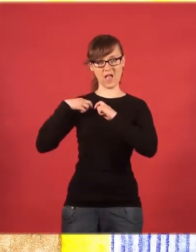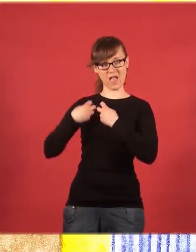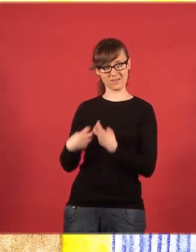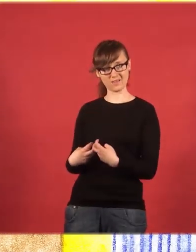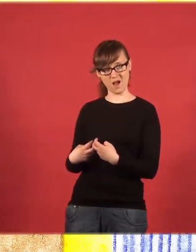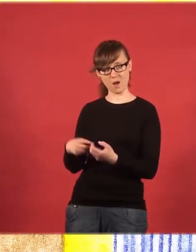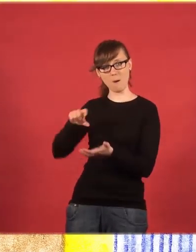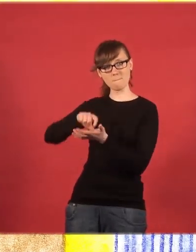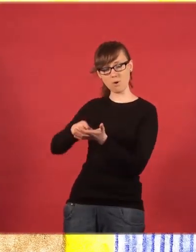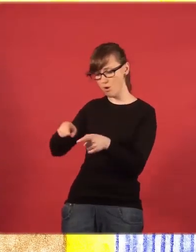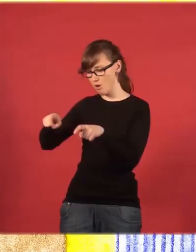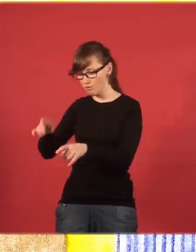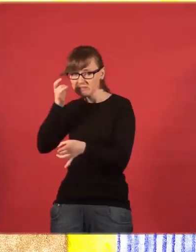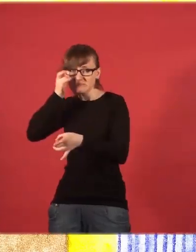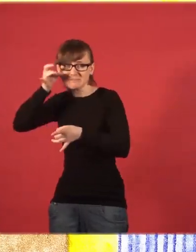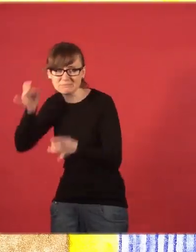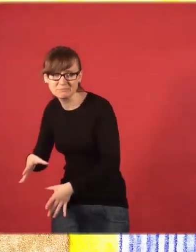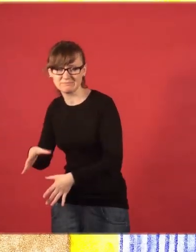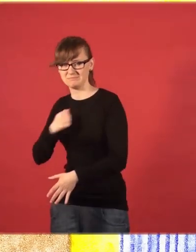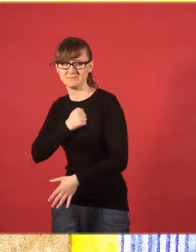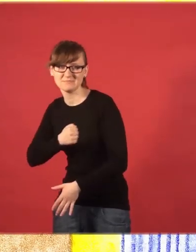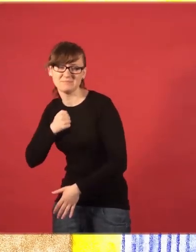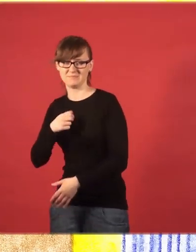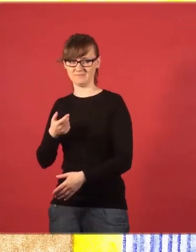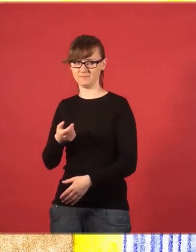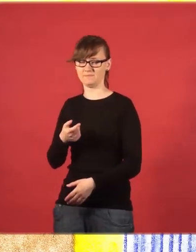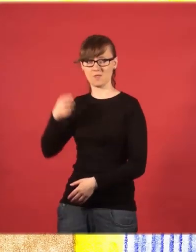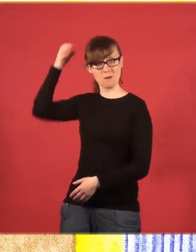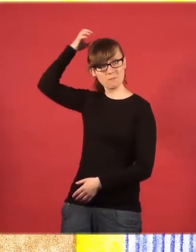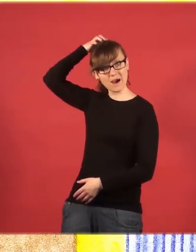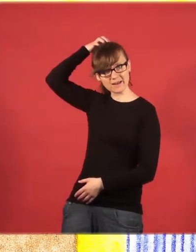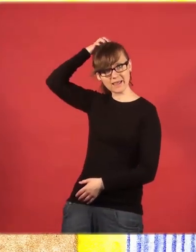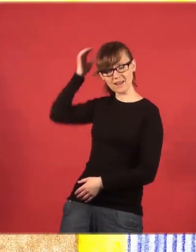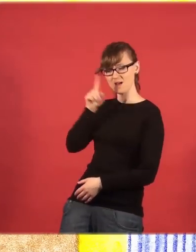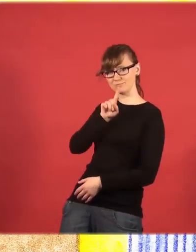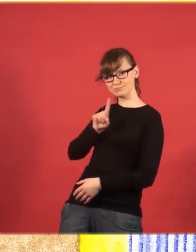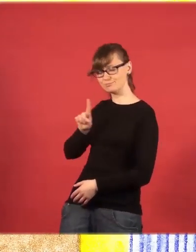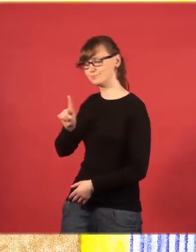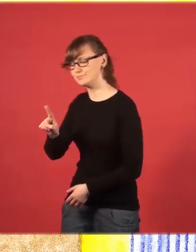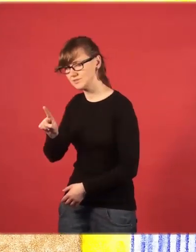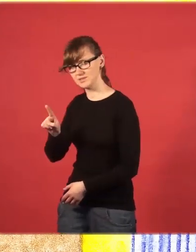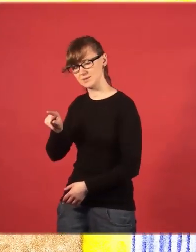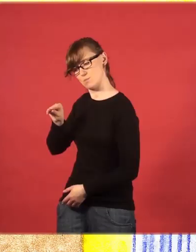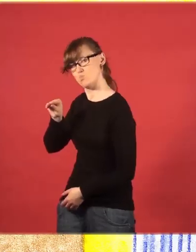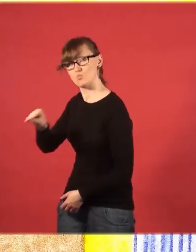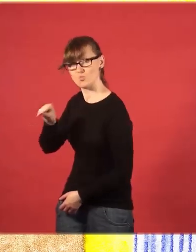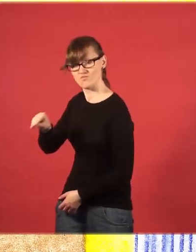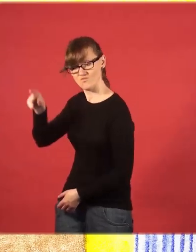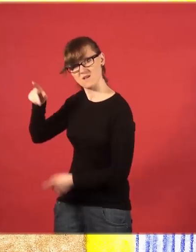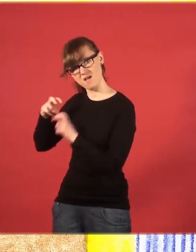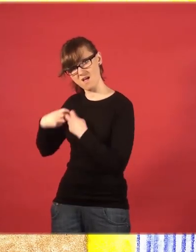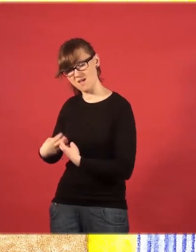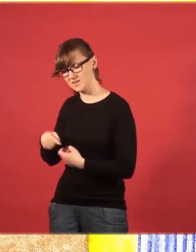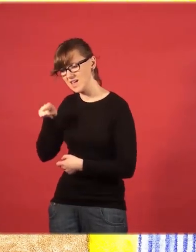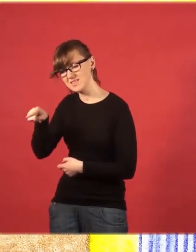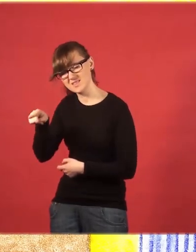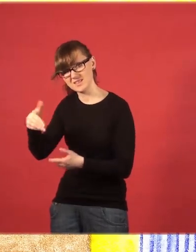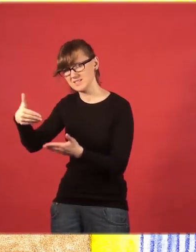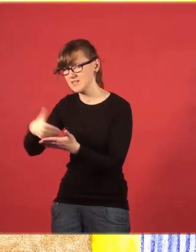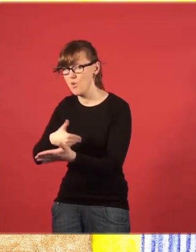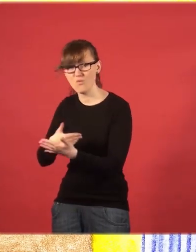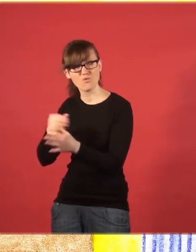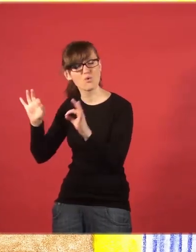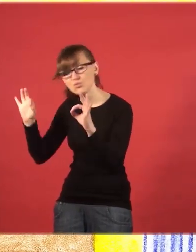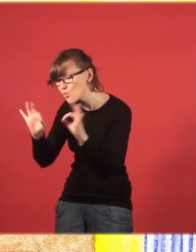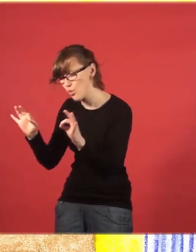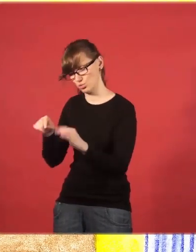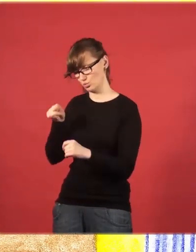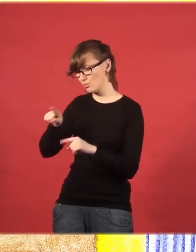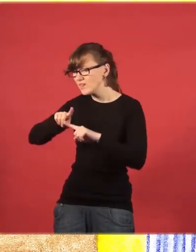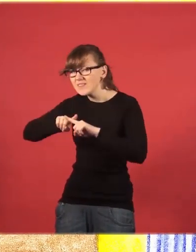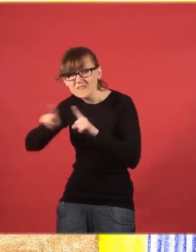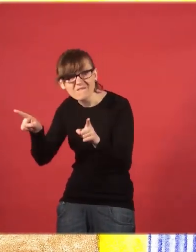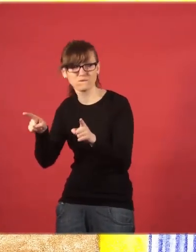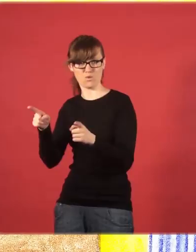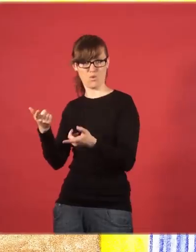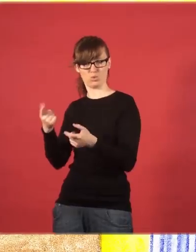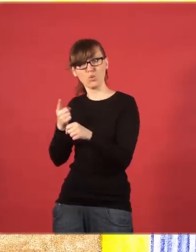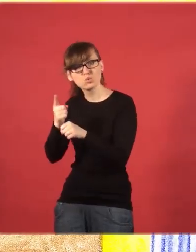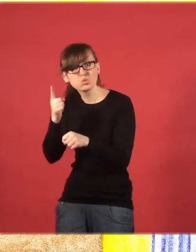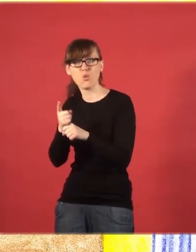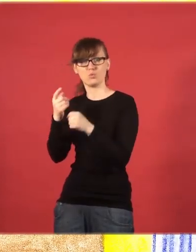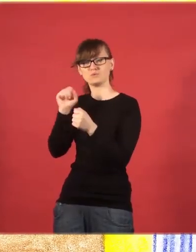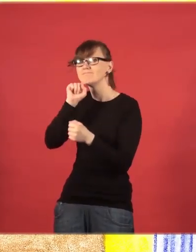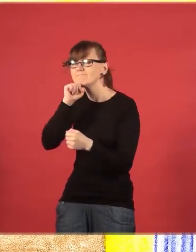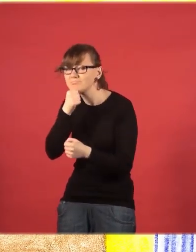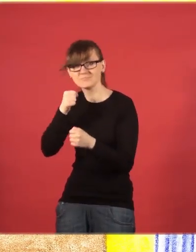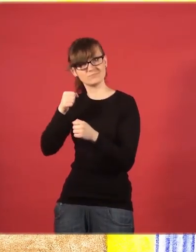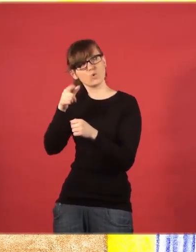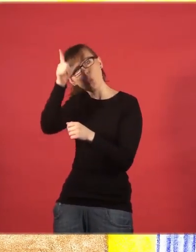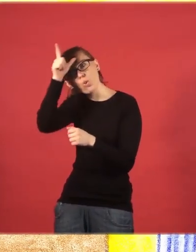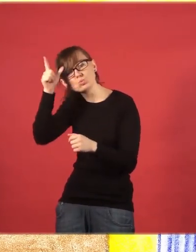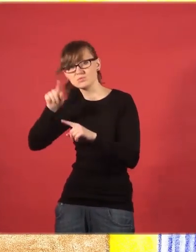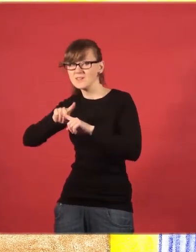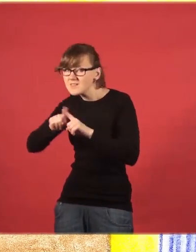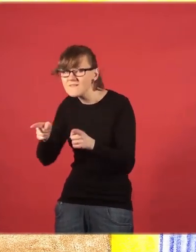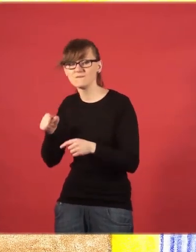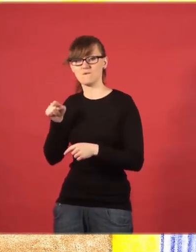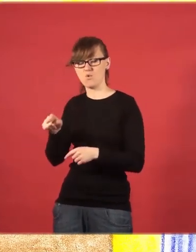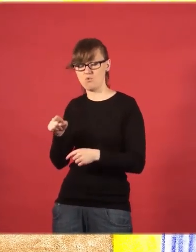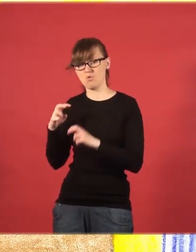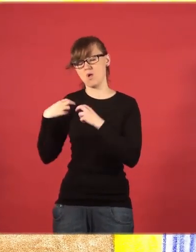Maryla poszła do pokoju Ani. Zastała dziewczynkę leżącą na łóżku i płaczącą gorzkimi łzami. Upomniała ją, że jej zachowanie było aroganckie i niegrzeczne.